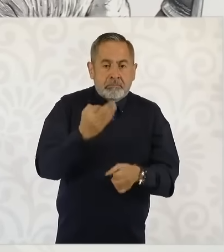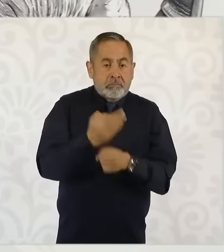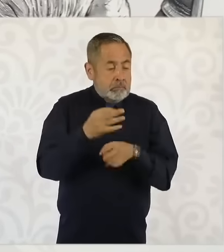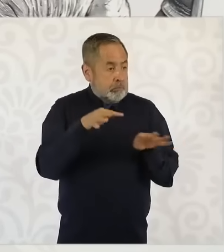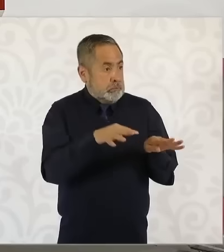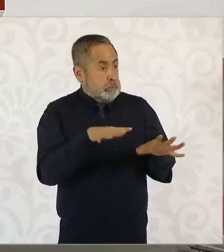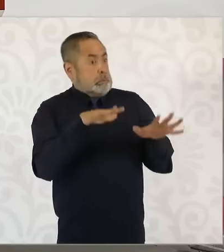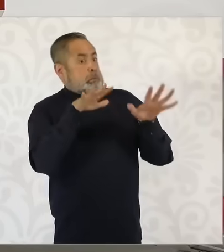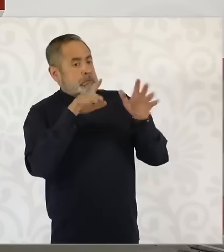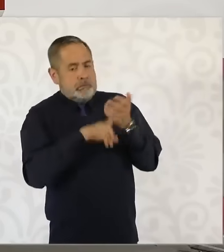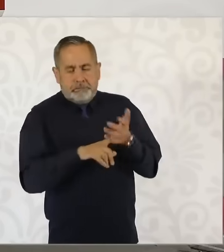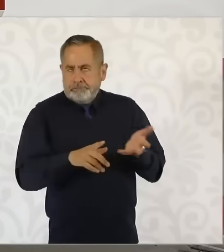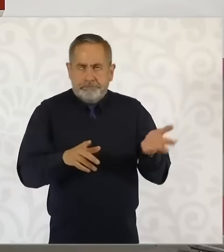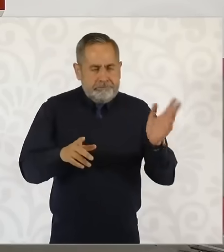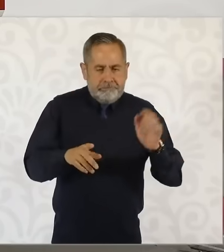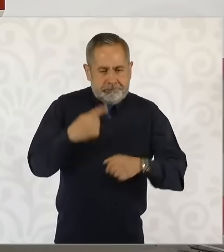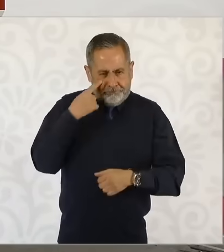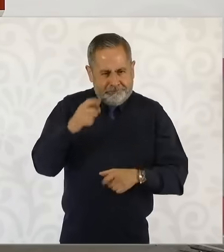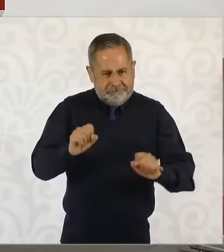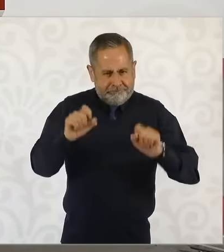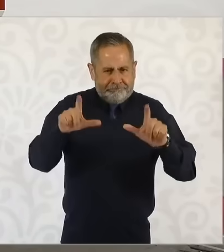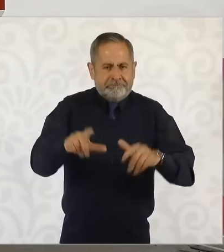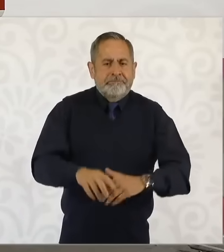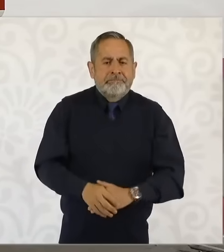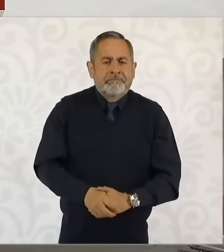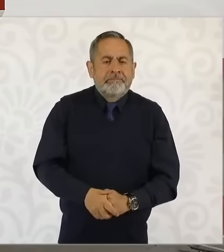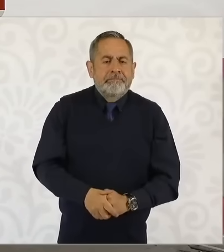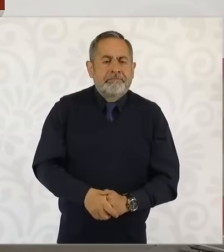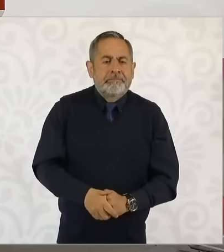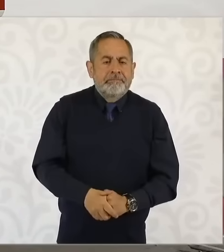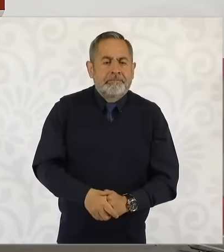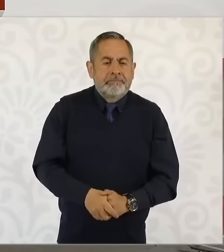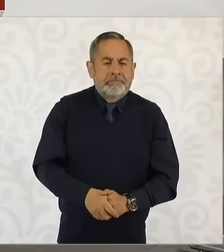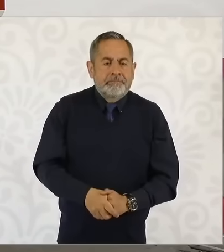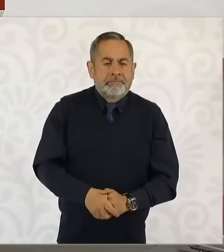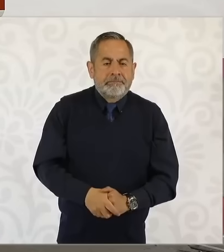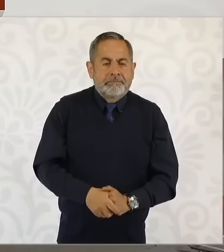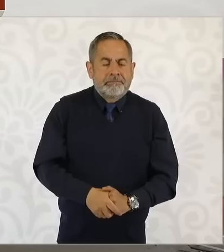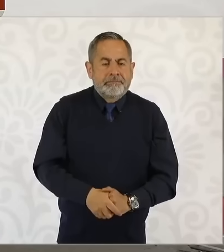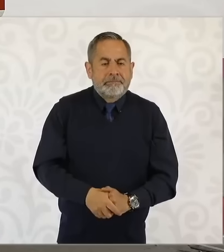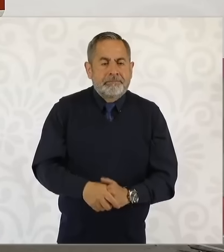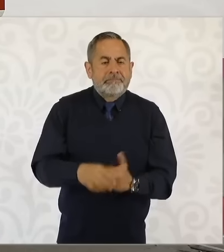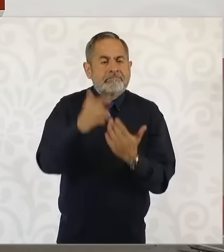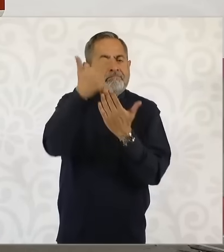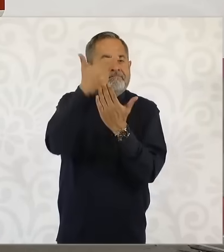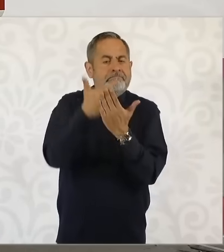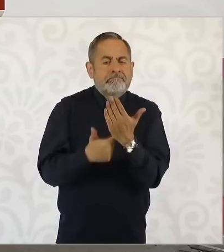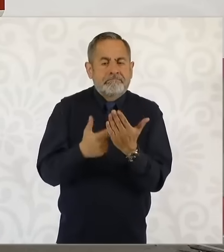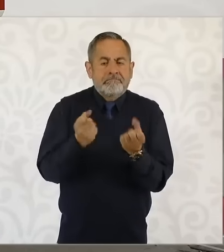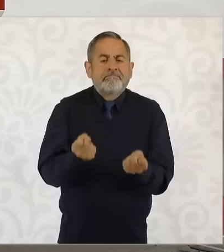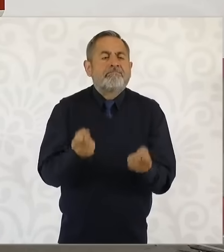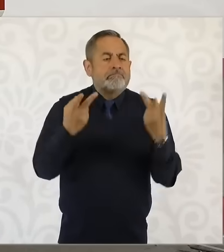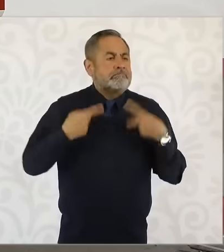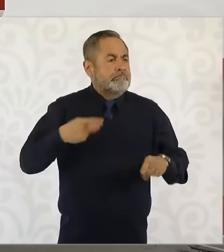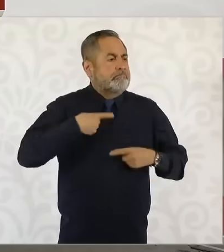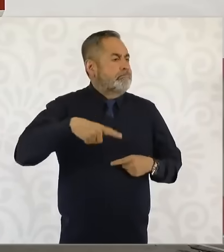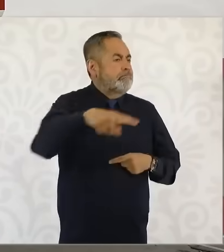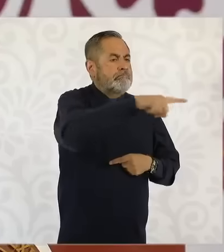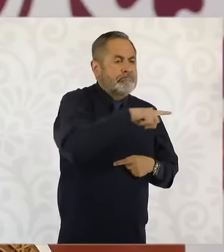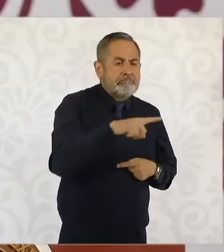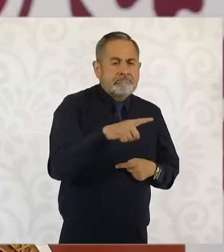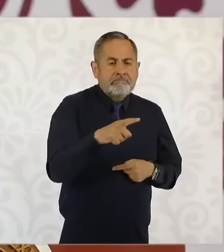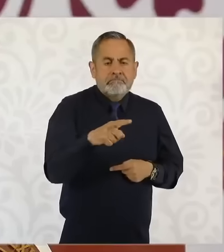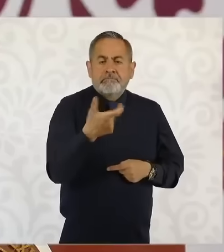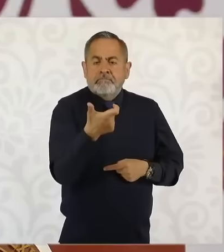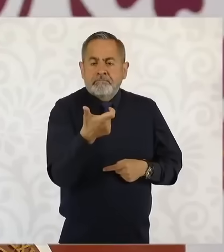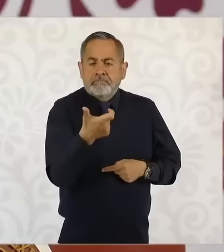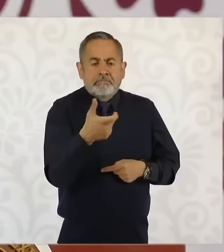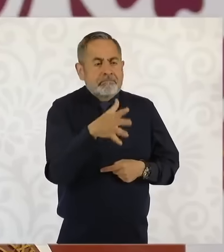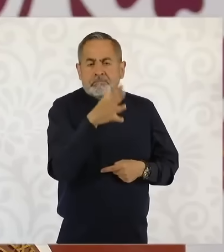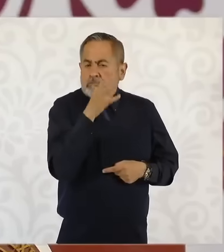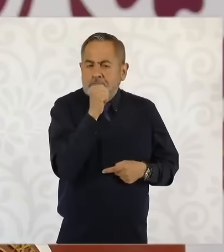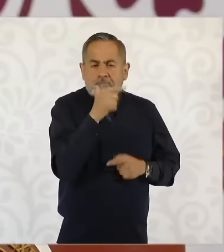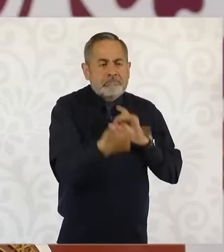siguiente la siguiente diapositiva lista de personas bloqueadas del primero de diciembre